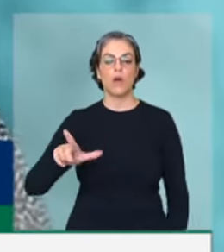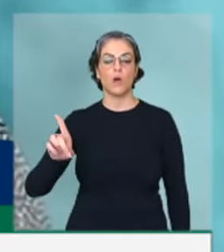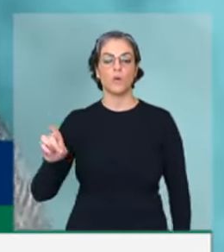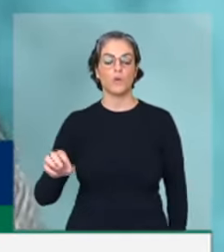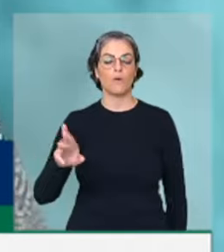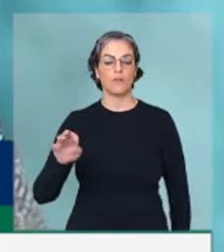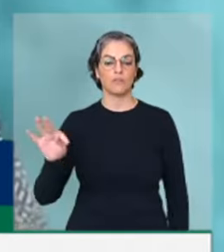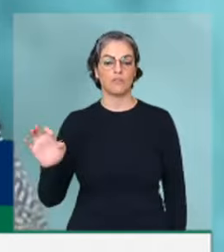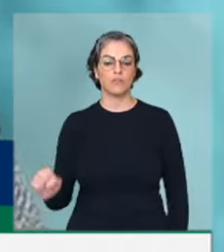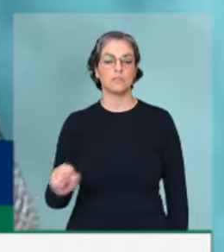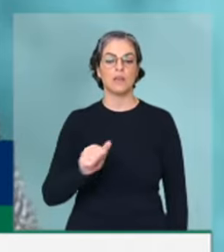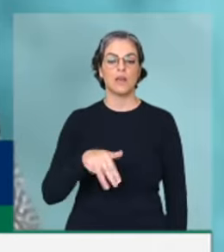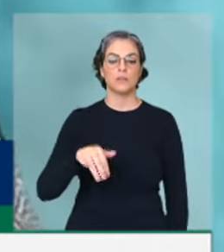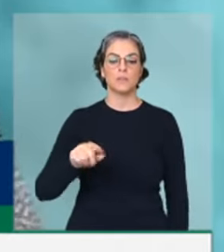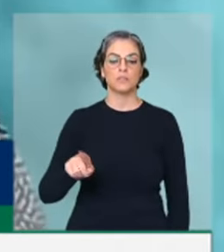OUTROS NOMES, PÉRICLES DE SOUZA DIRIGIU ESSE PARTIDO,